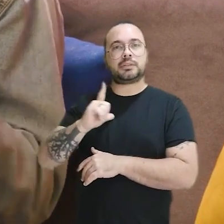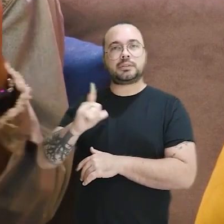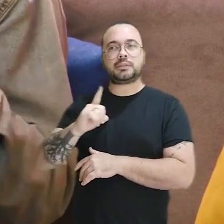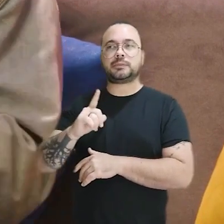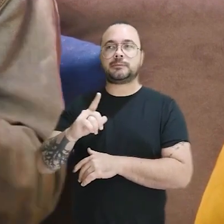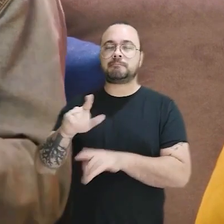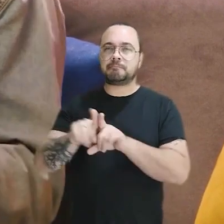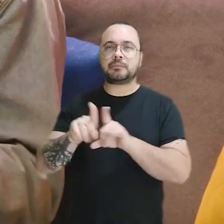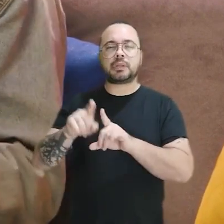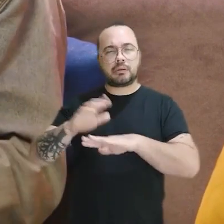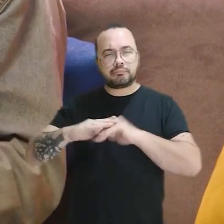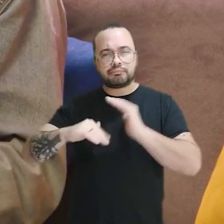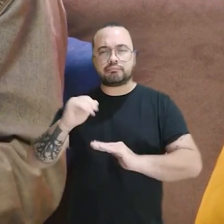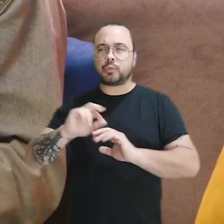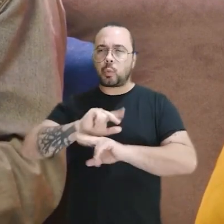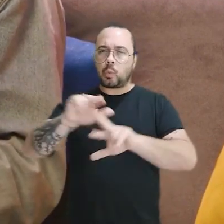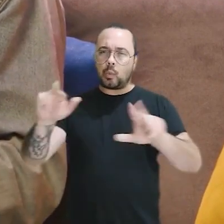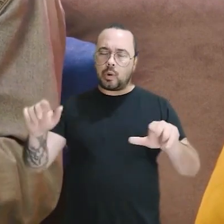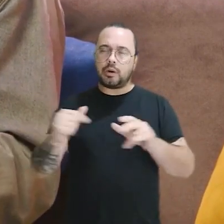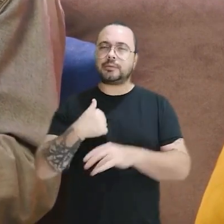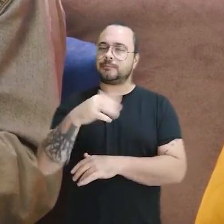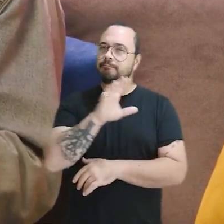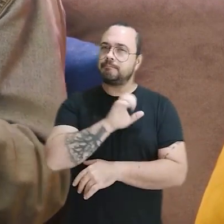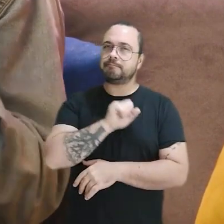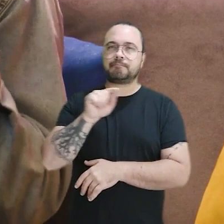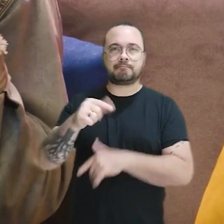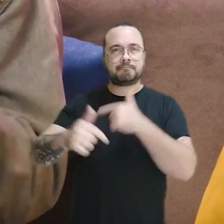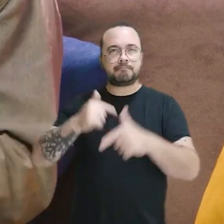consegui fazer um montão de coisa. Então, eu tô apaixonado por ele, porque ele conseguiu somar